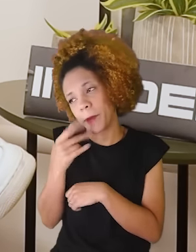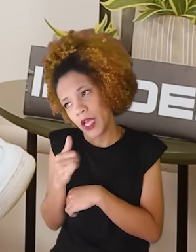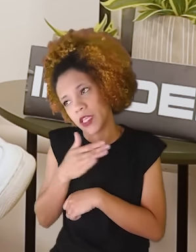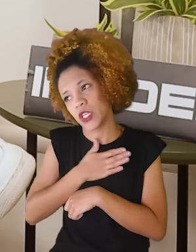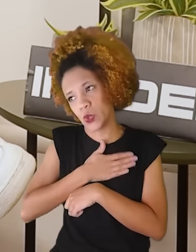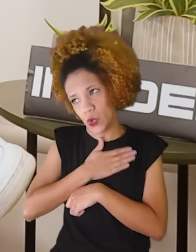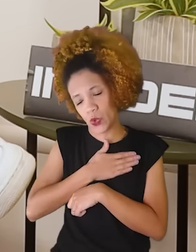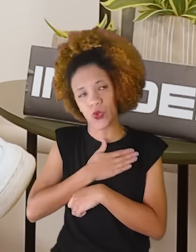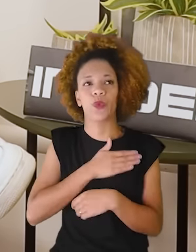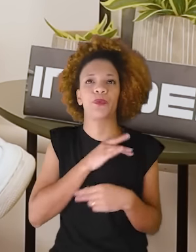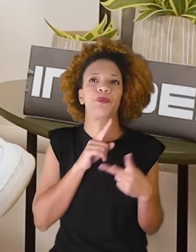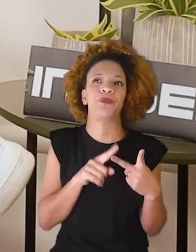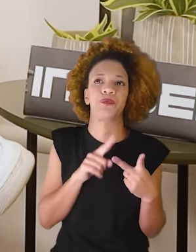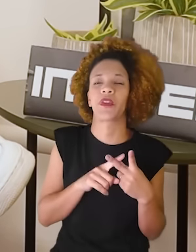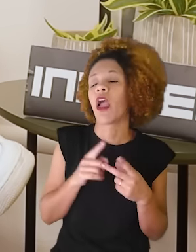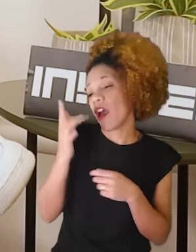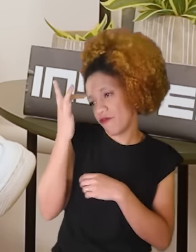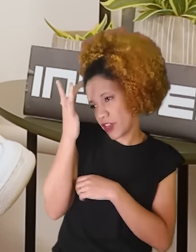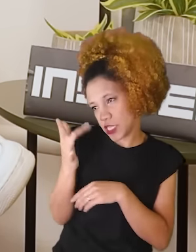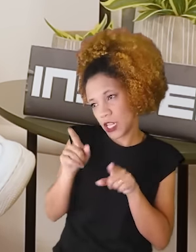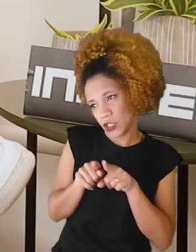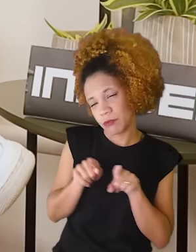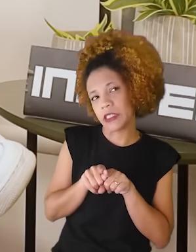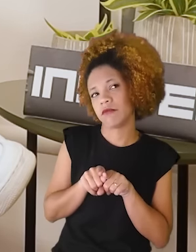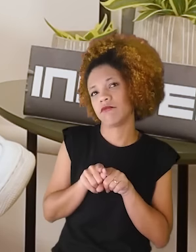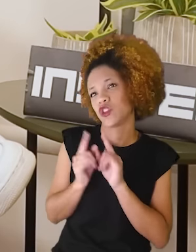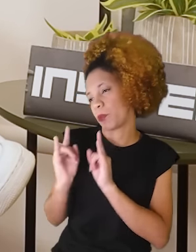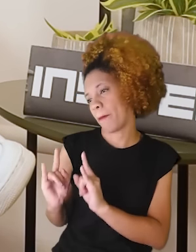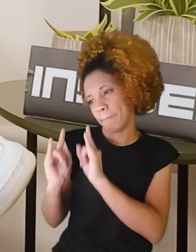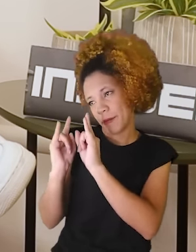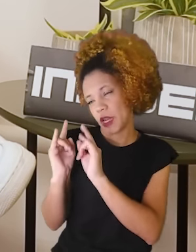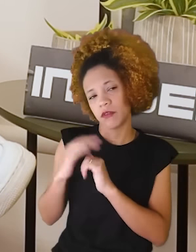é uma coisa que eu gosto muito essa facilidade né também já como eu nasci no prédio conheço